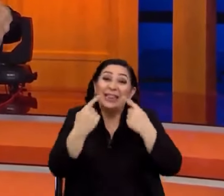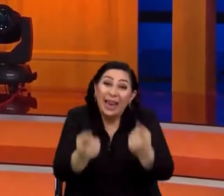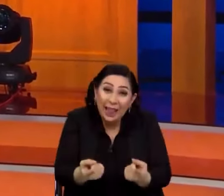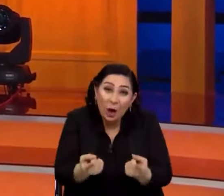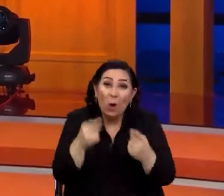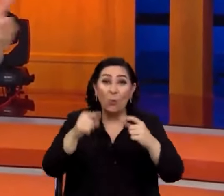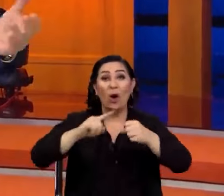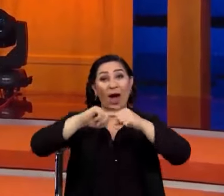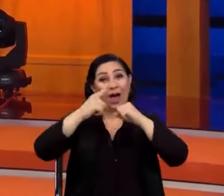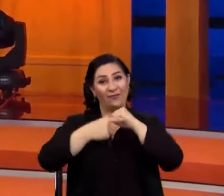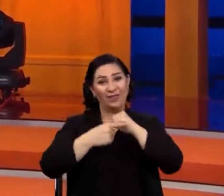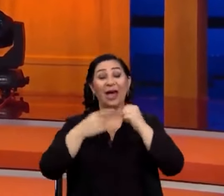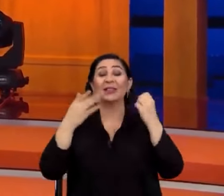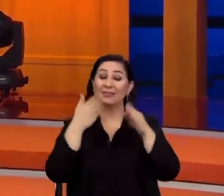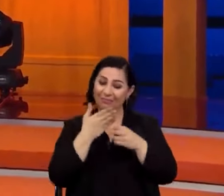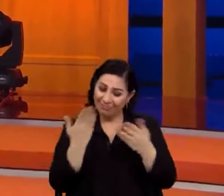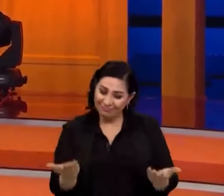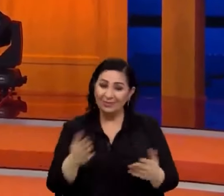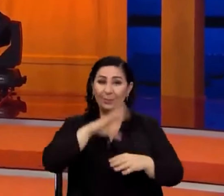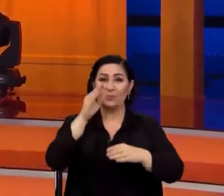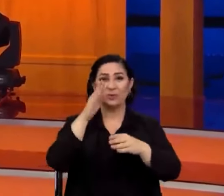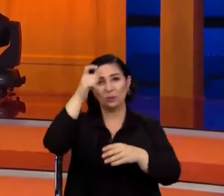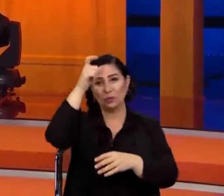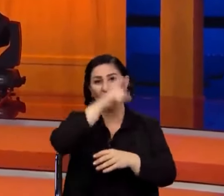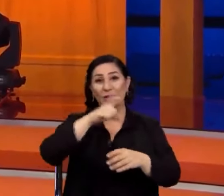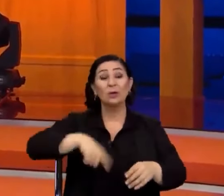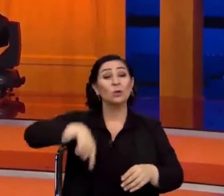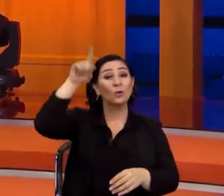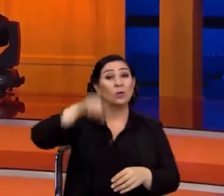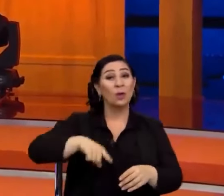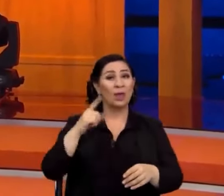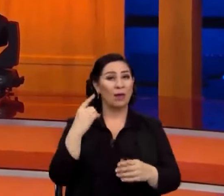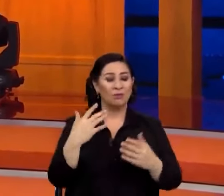hafta Tabii ki hepimiz memleketimizin gündemine duyarlı insanlarız bu